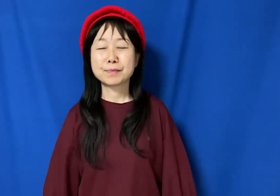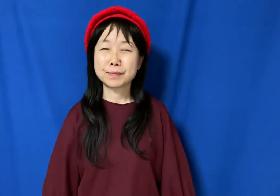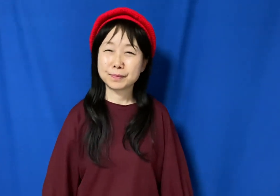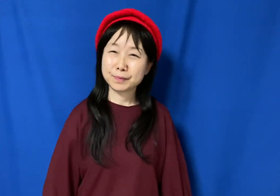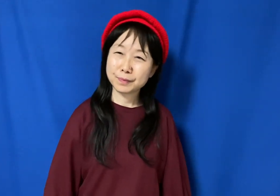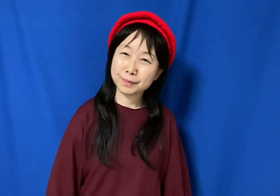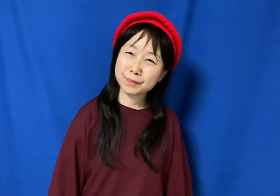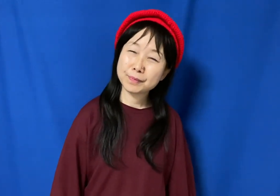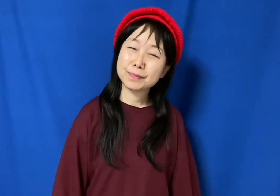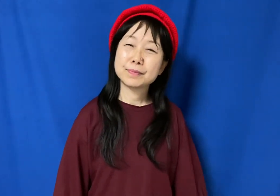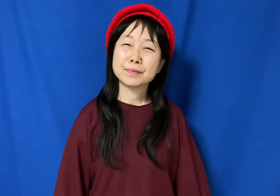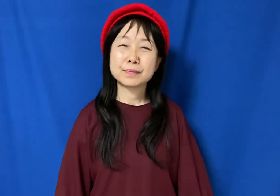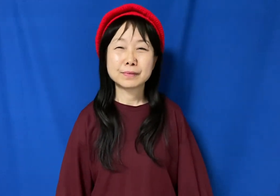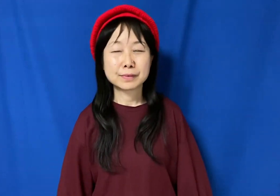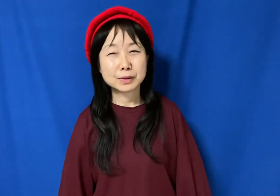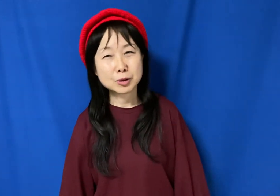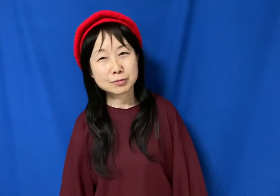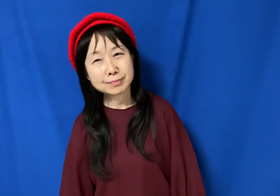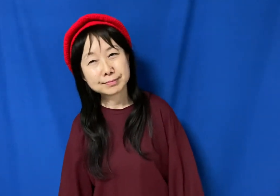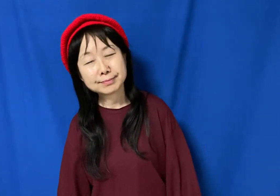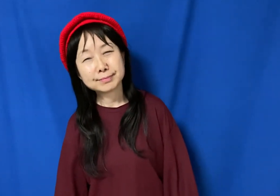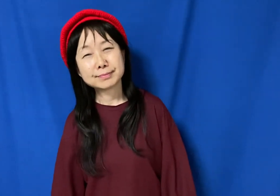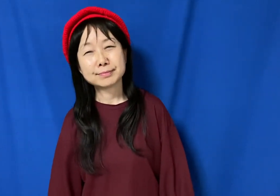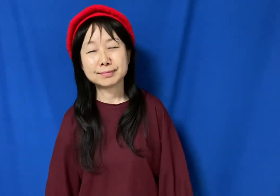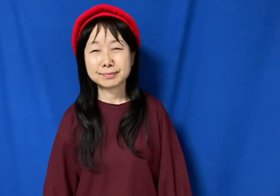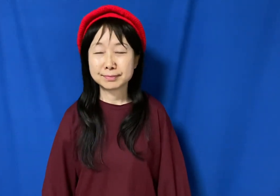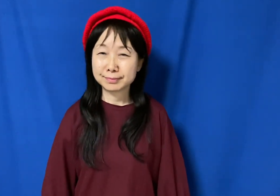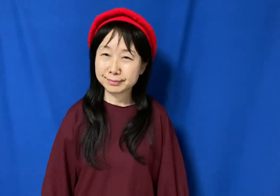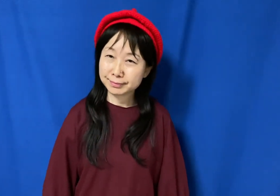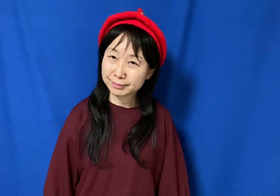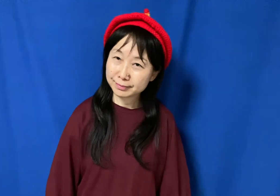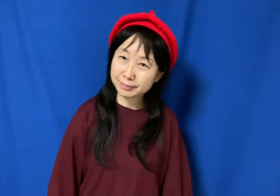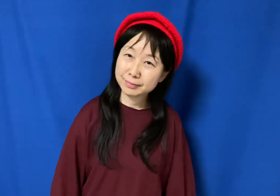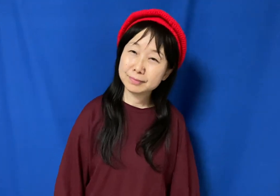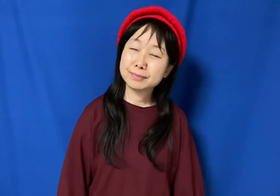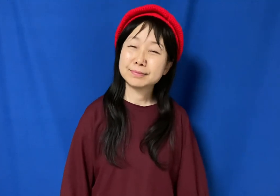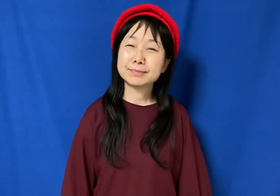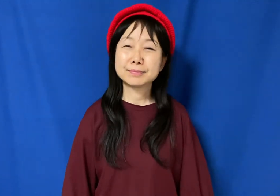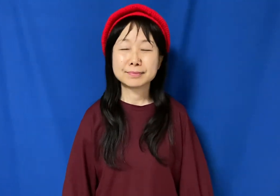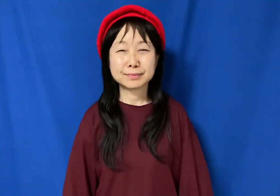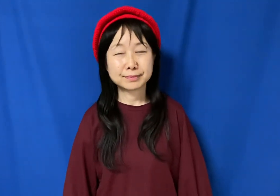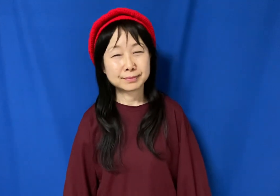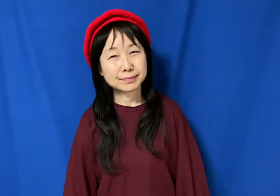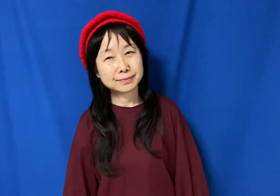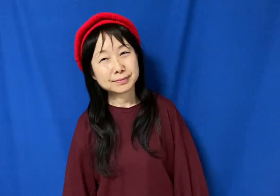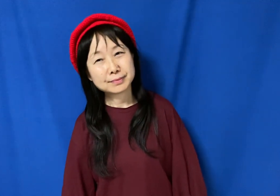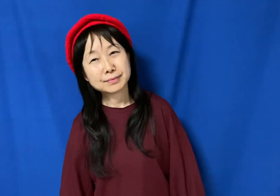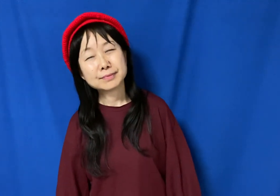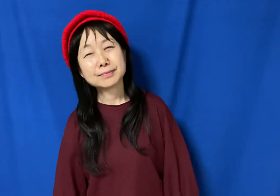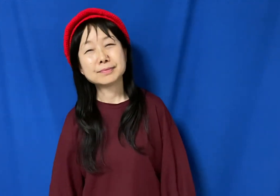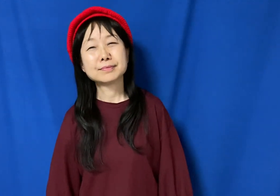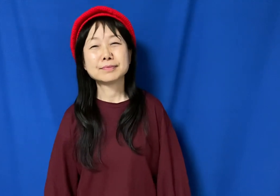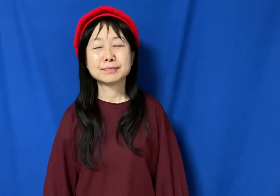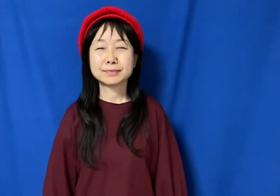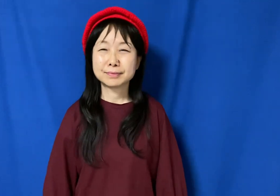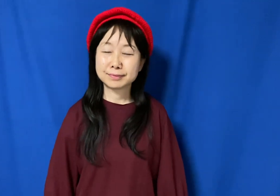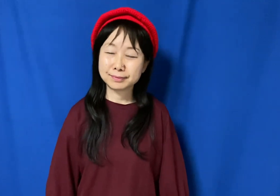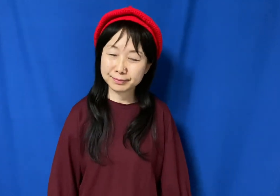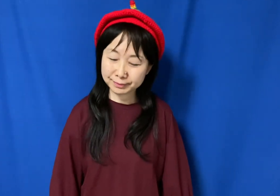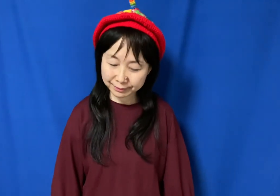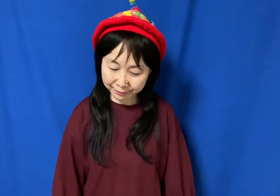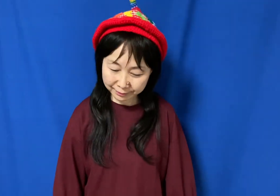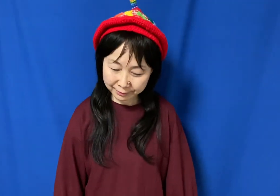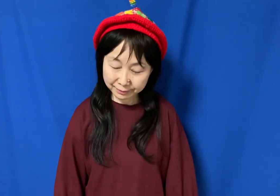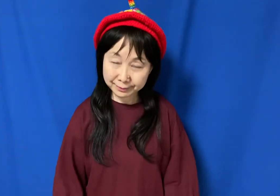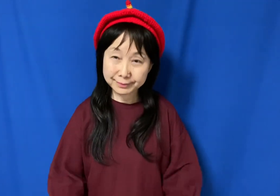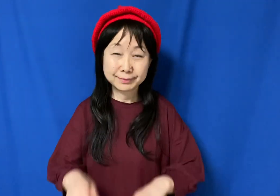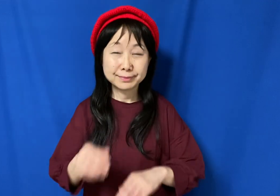（しゅわにすと 山口まち子）